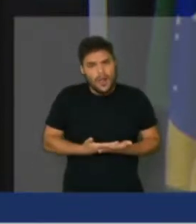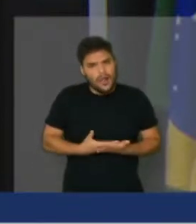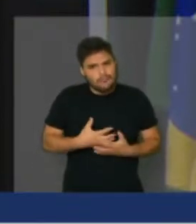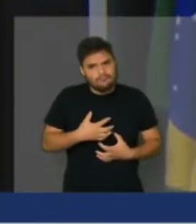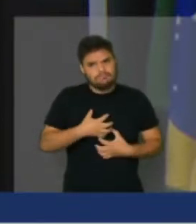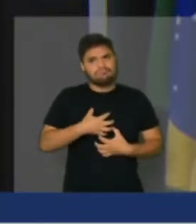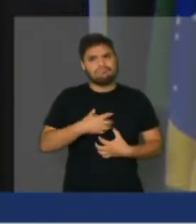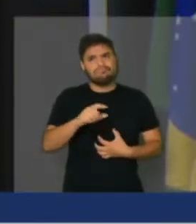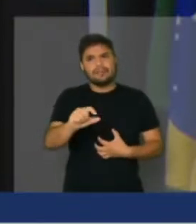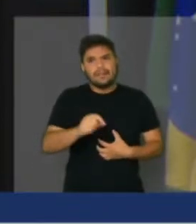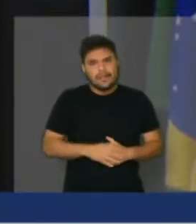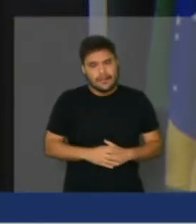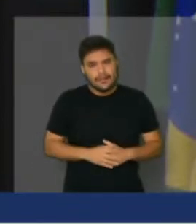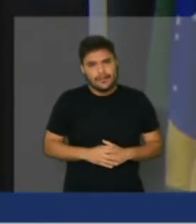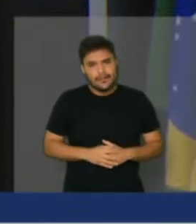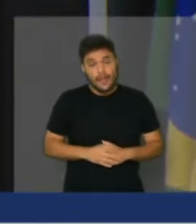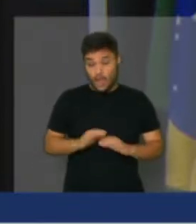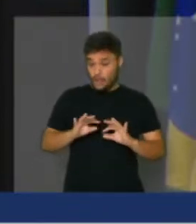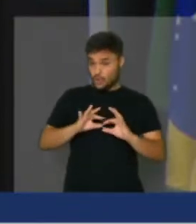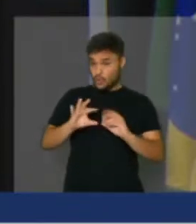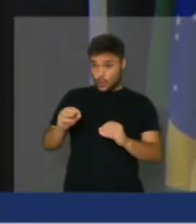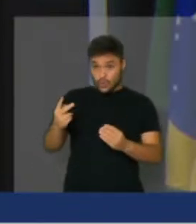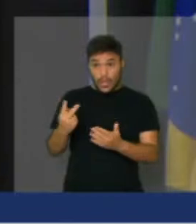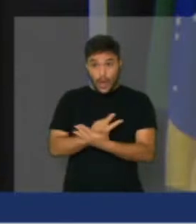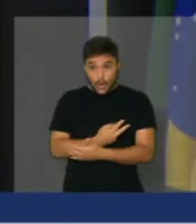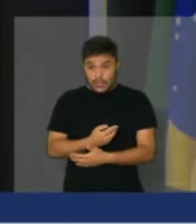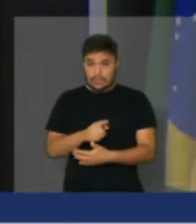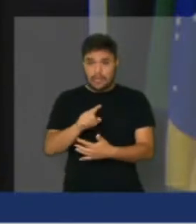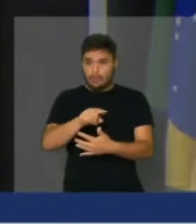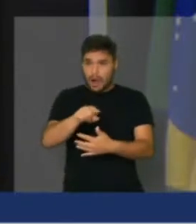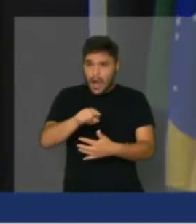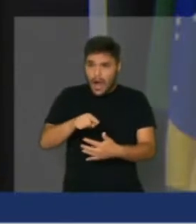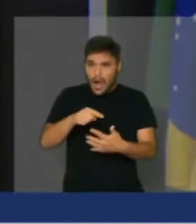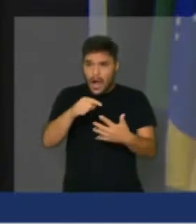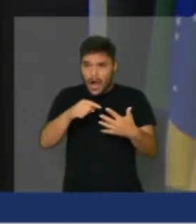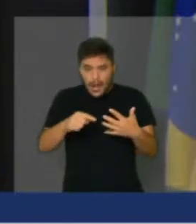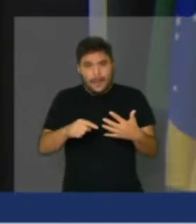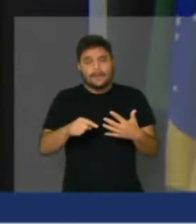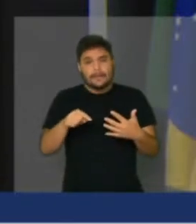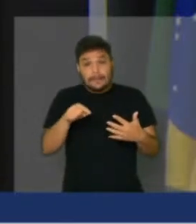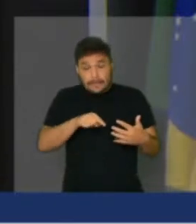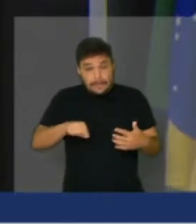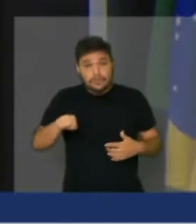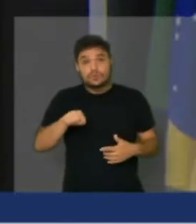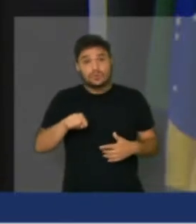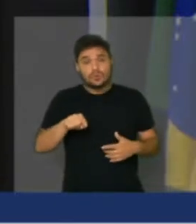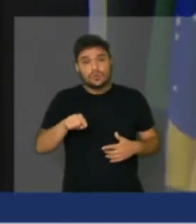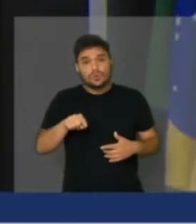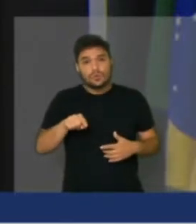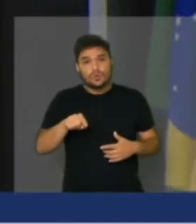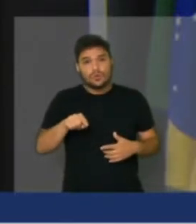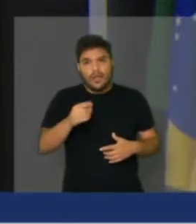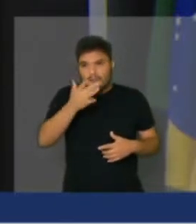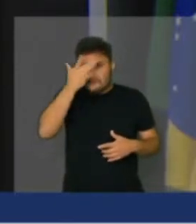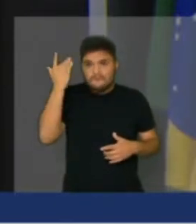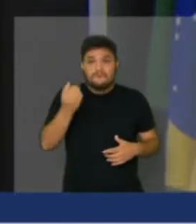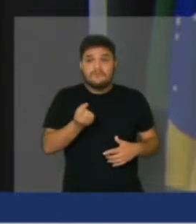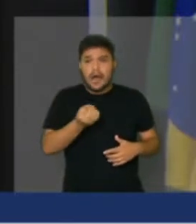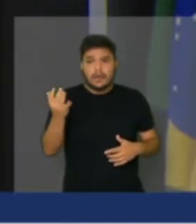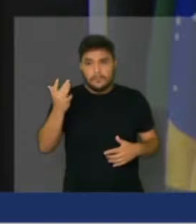ACONTECEU, APESAR DE CLARAMENTE MUITOS VIREM PELA IMPRENSA QUAL ERA A SITUAÇÃO